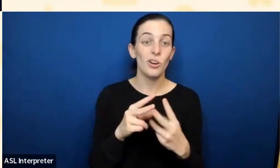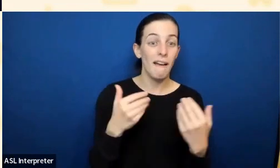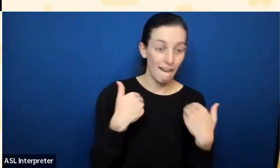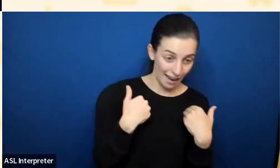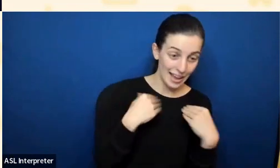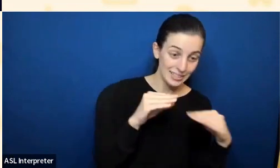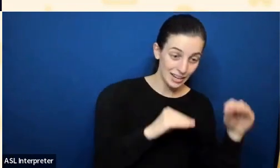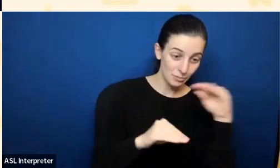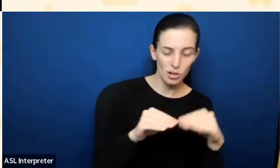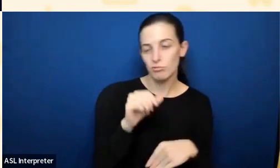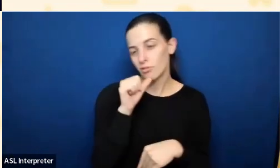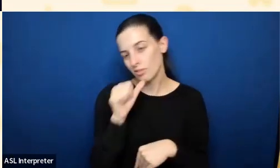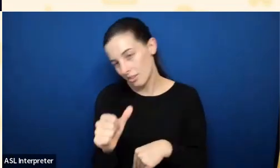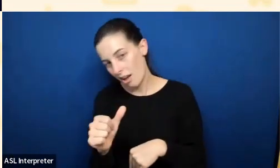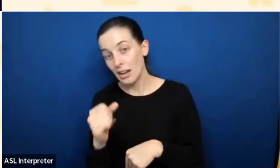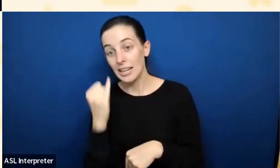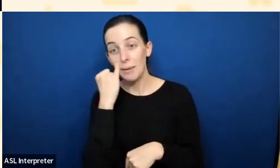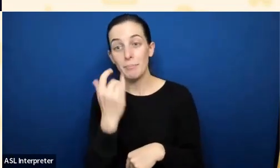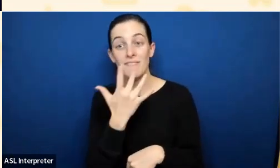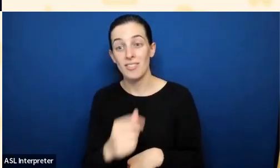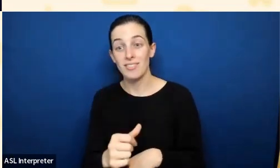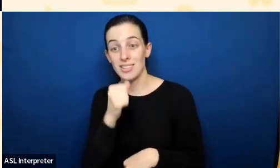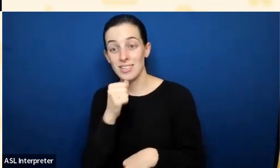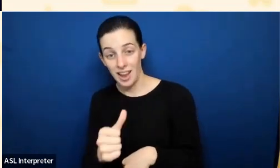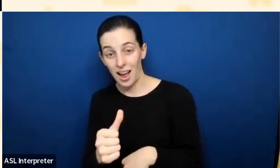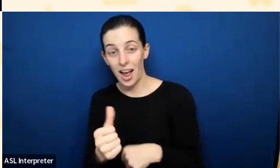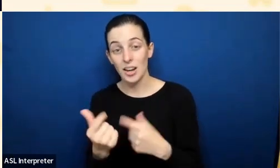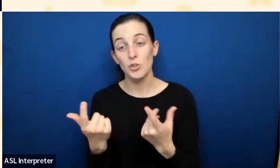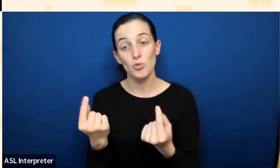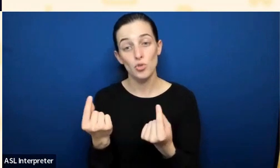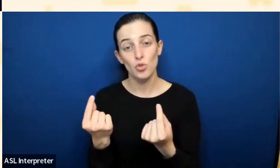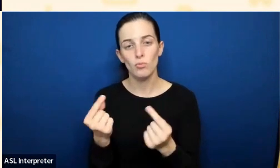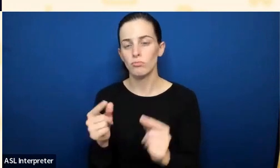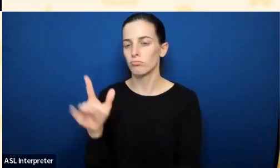Entonces, si no quisieras apuntar a ninguna animación, simplemente harías no animación en lugar de animación.